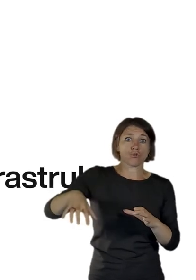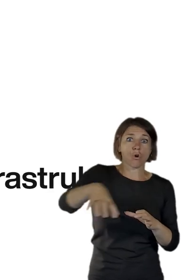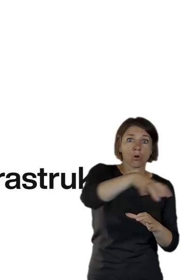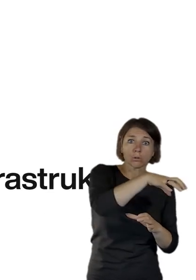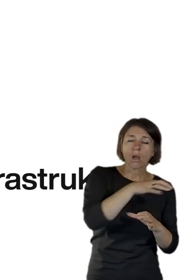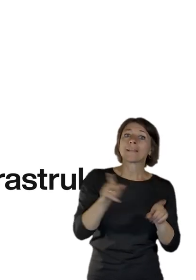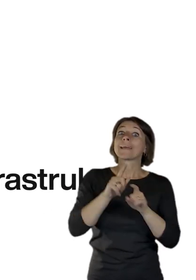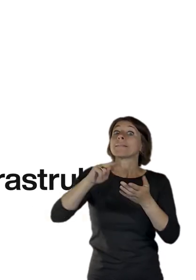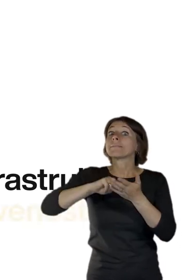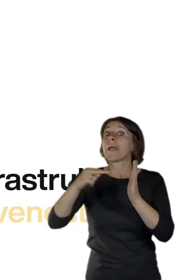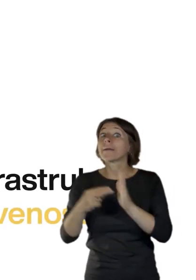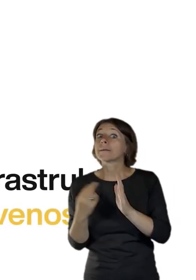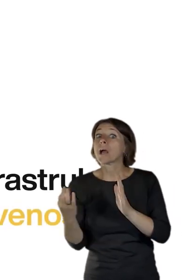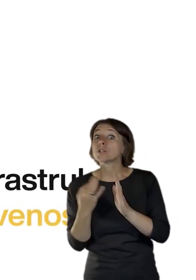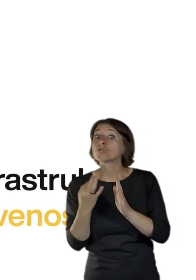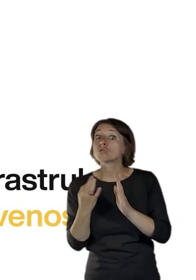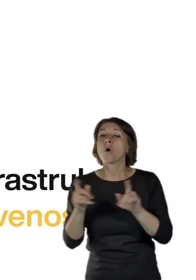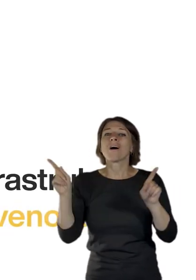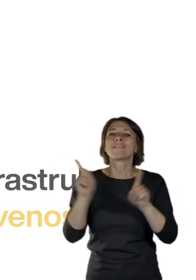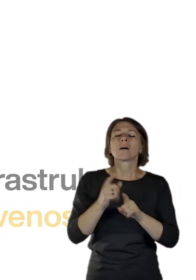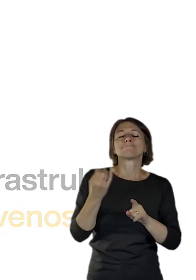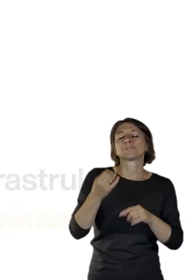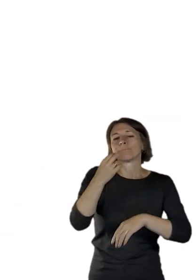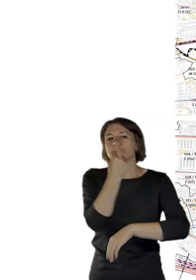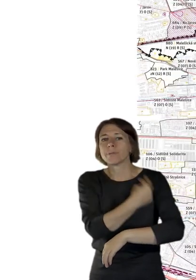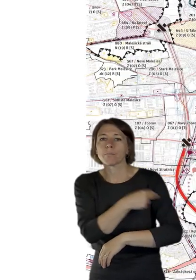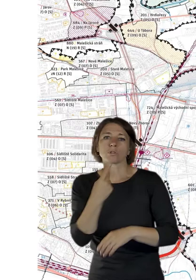technická infrastruktura a veřejná vybavenost.